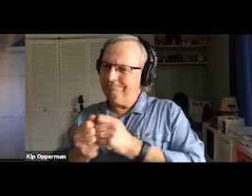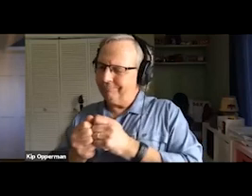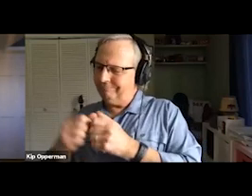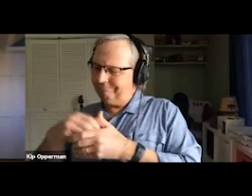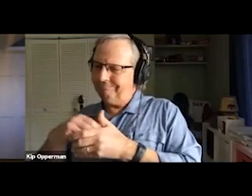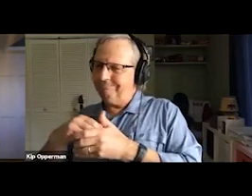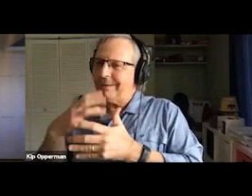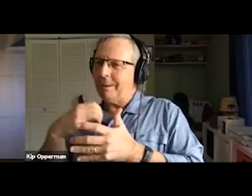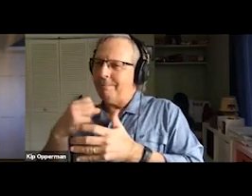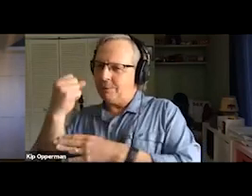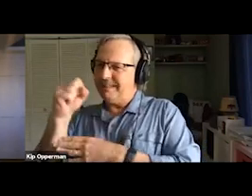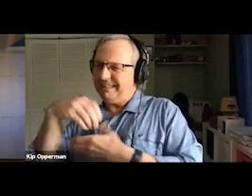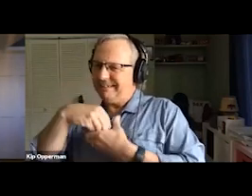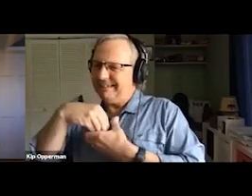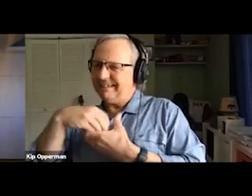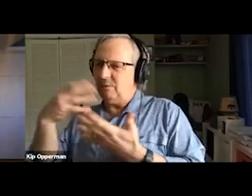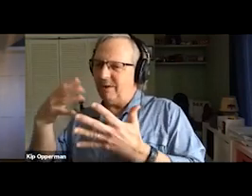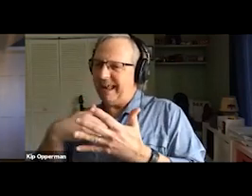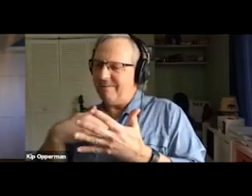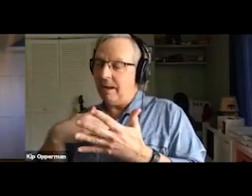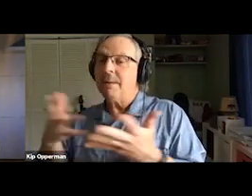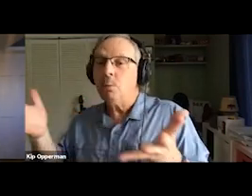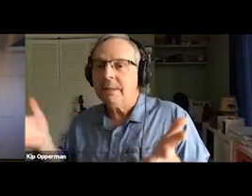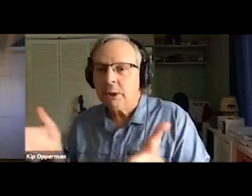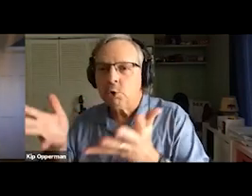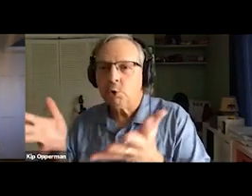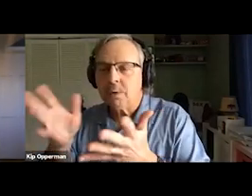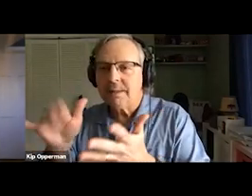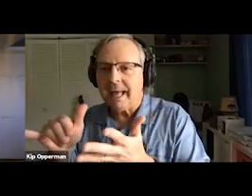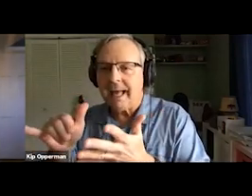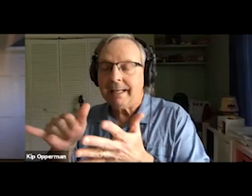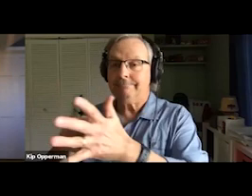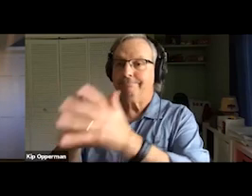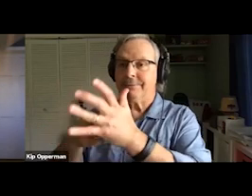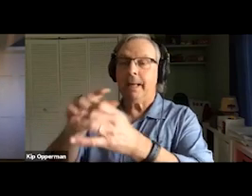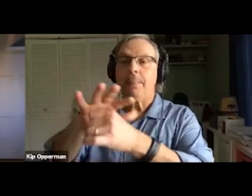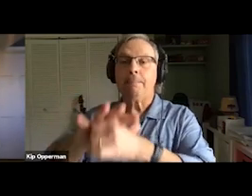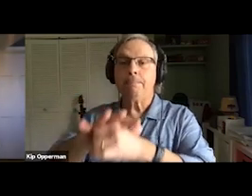y nuevamente, recordando y alentando eso, y esas, las demandas y la presión de nuestros campos